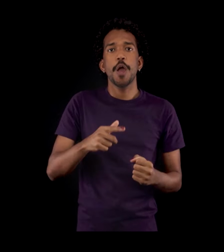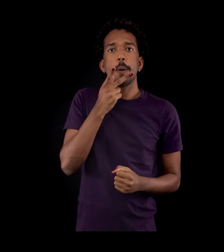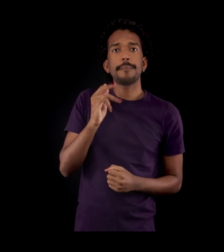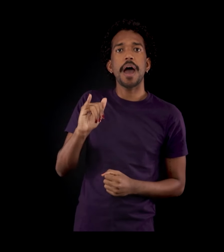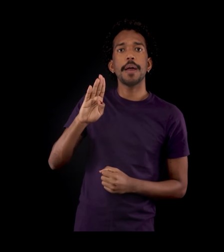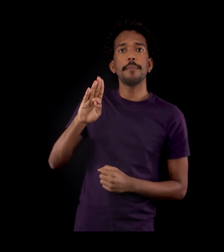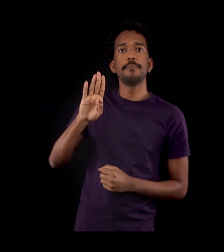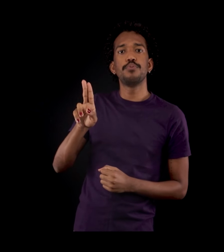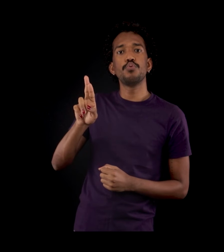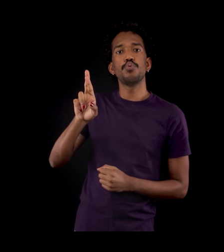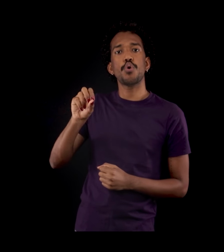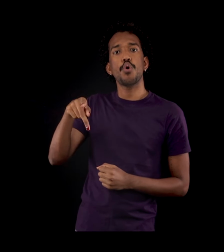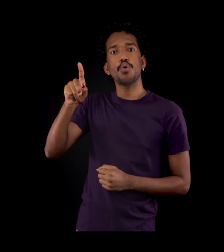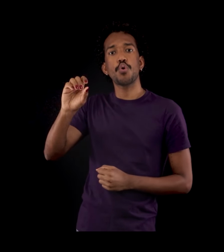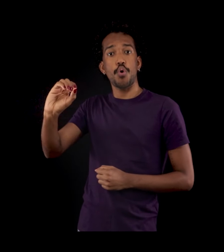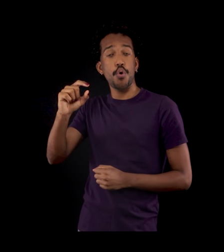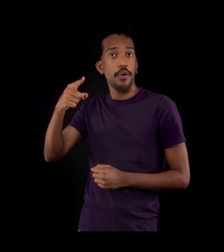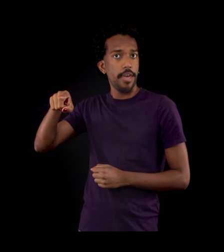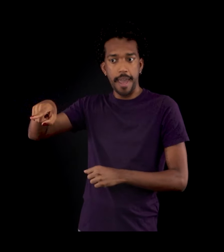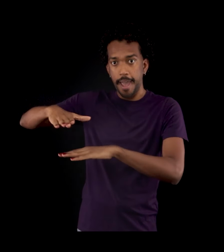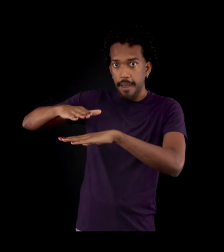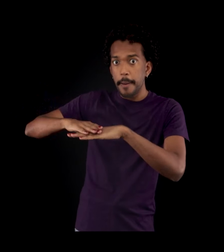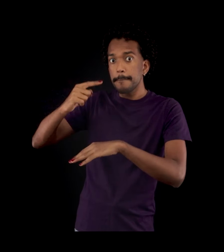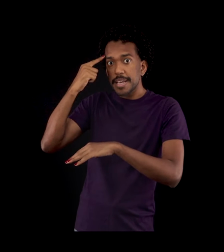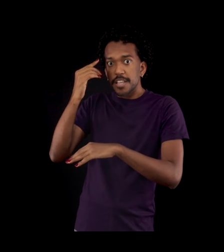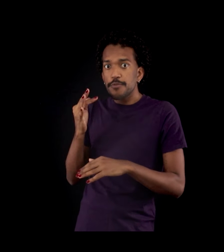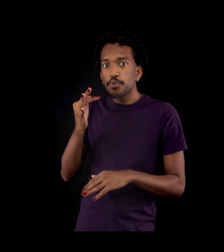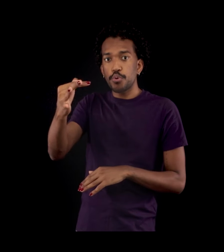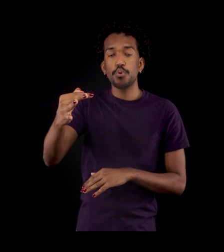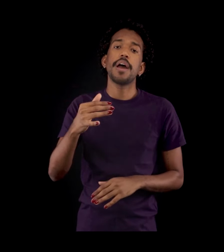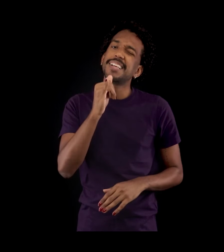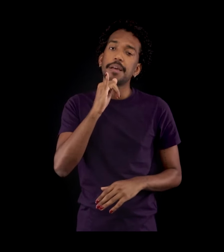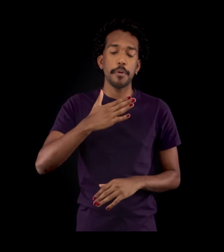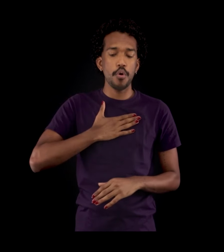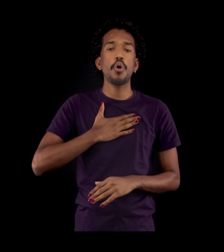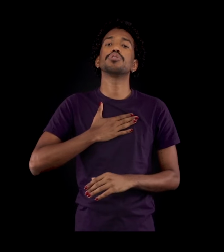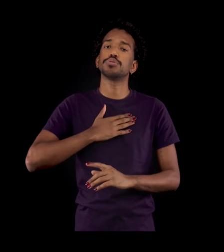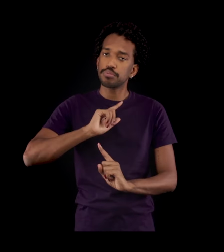com o Pai Burokô, à frente do seu tempo. Gosto de somar.